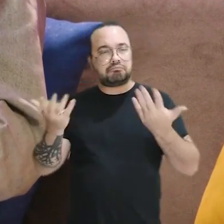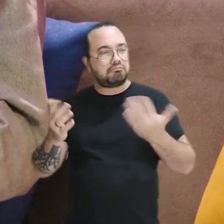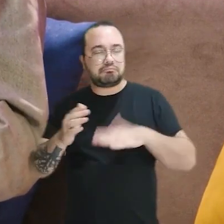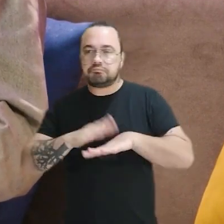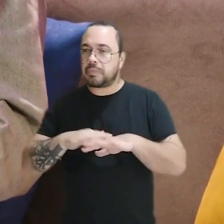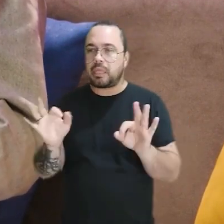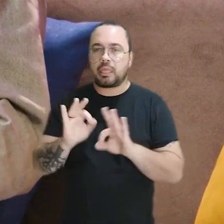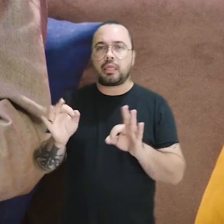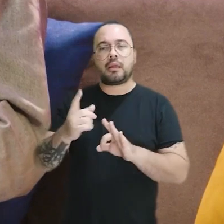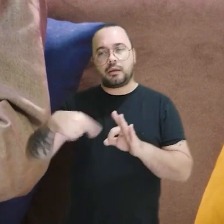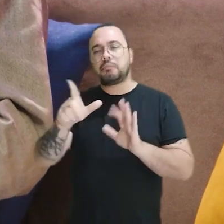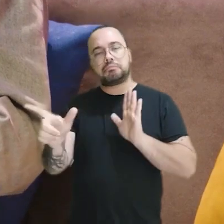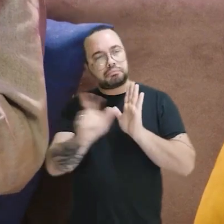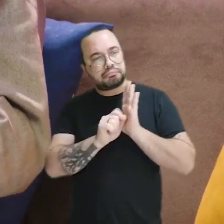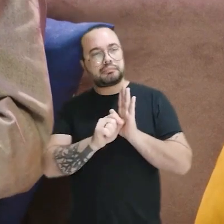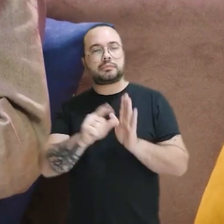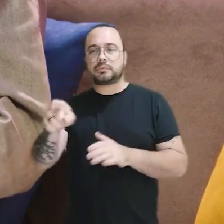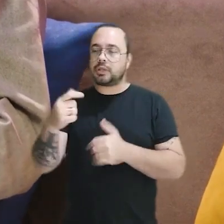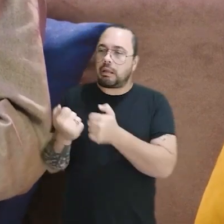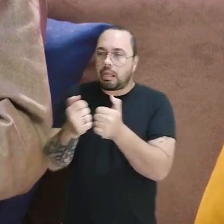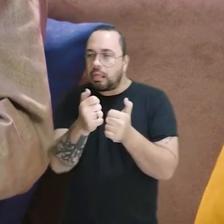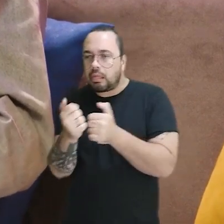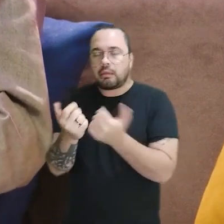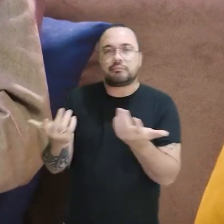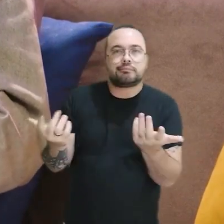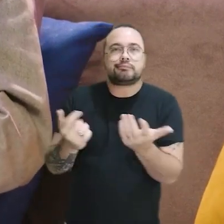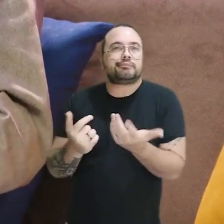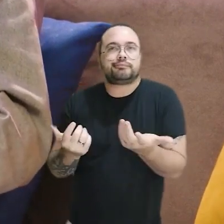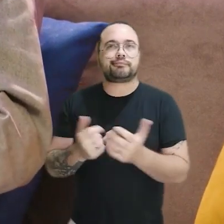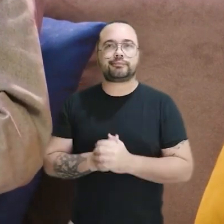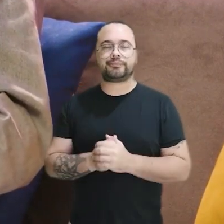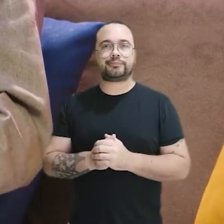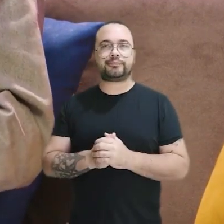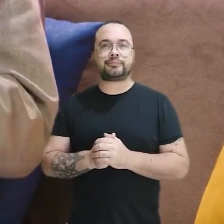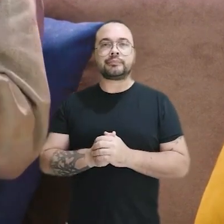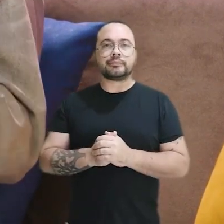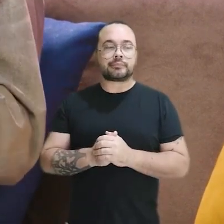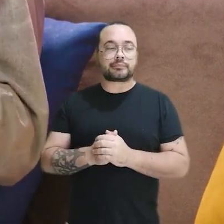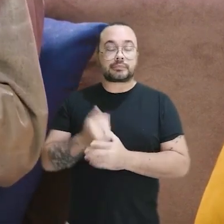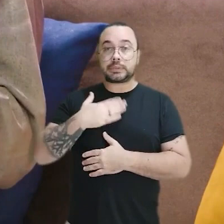vai fumar um maconhão e vai na casa dos moleques jogar videogame. Então, eu acho que o bloqueio criativo eu tinha